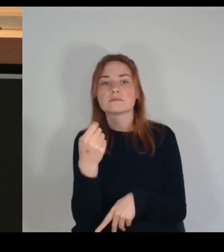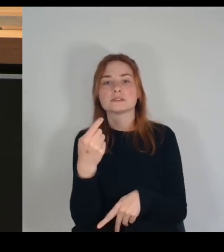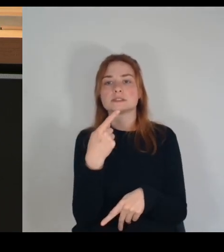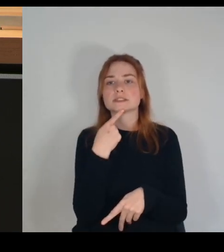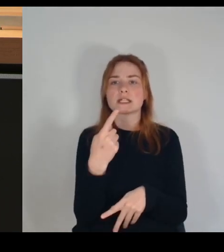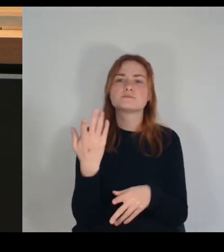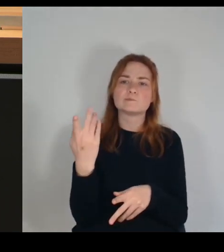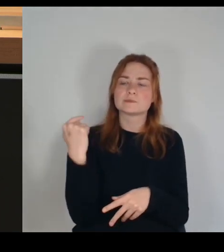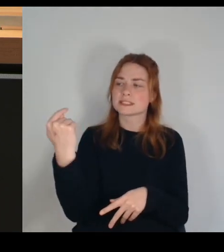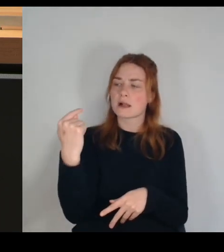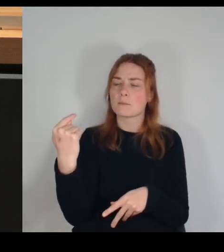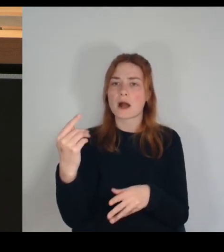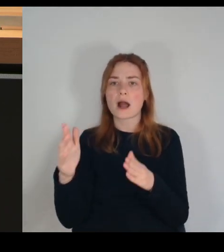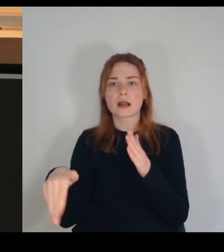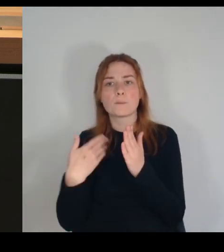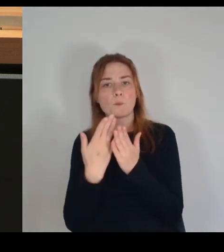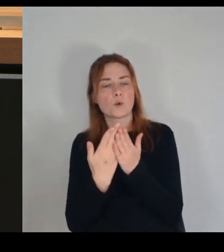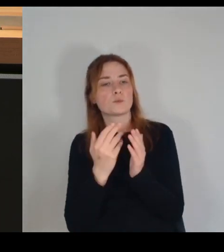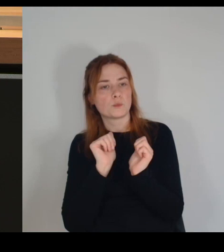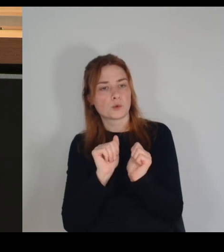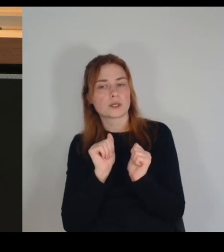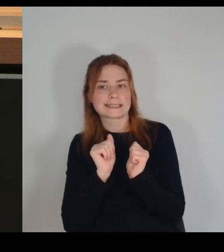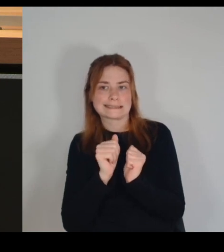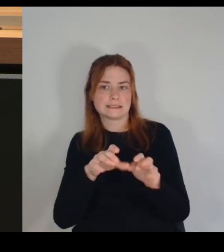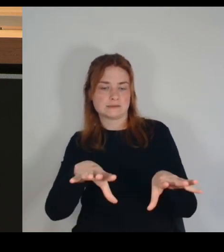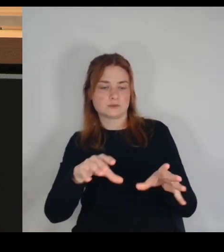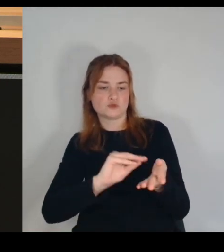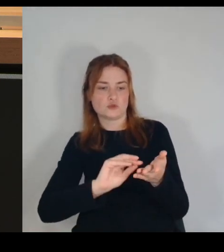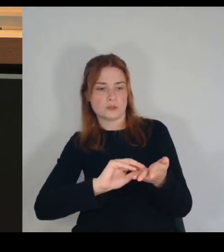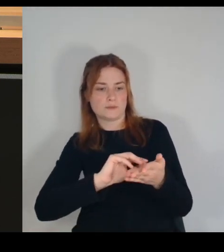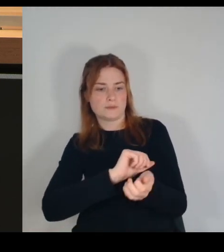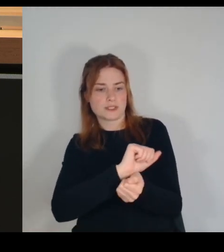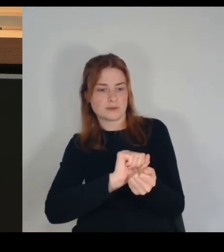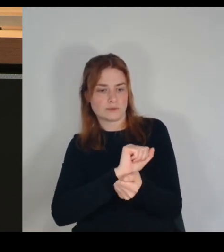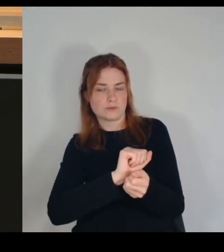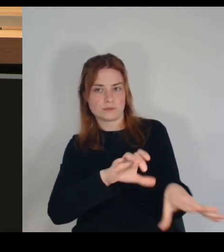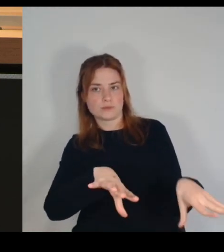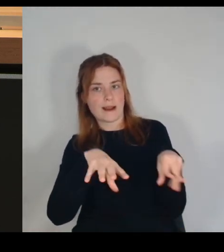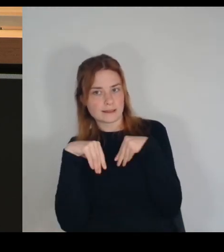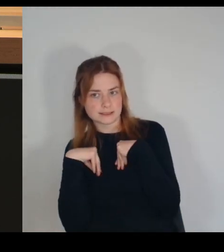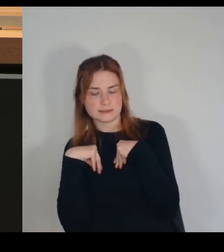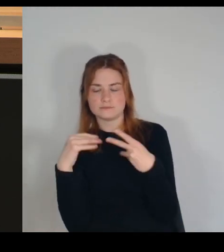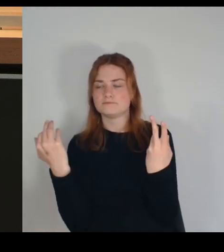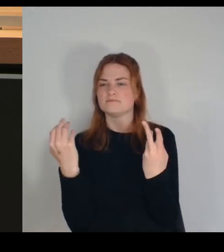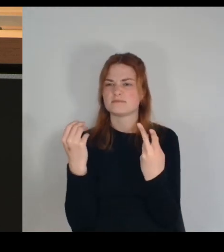Also ich weiß nicht. Die Idee, einige oder ein Betrieb für die Schulreinigung zu ertüchtigen, ist glaube nicht der richtige Weg.